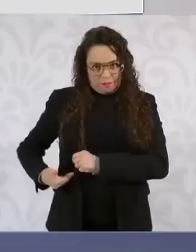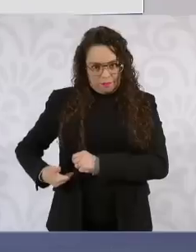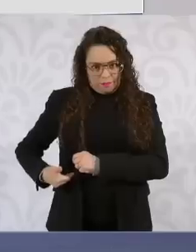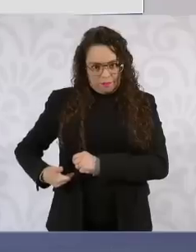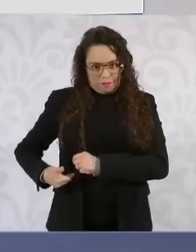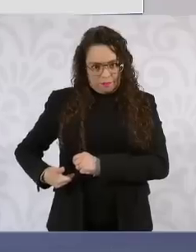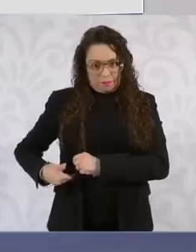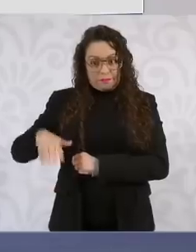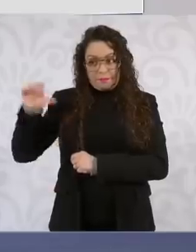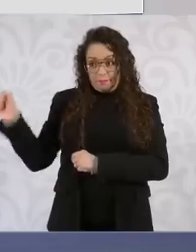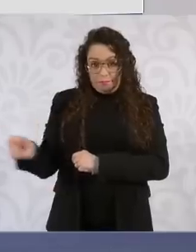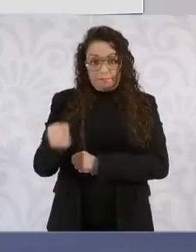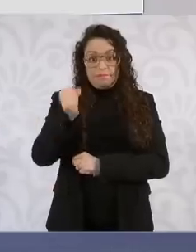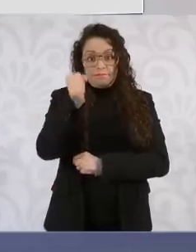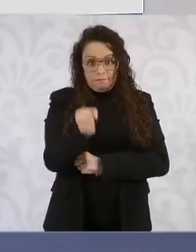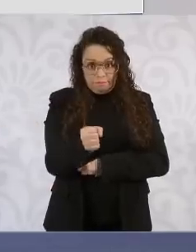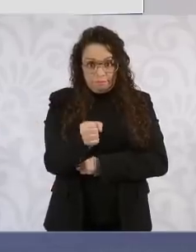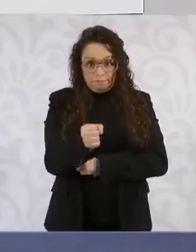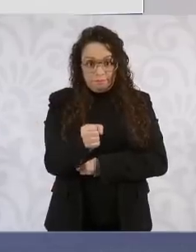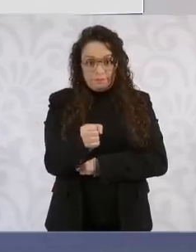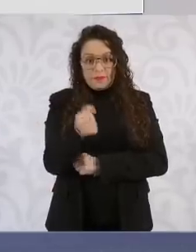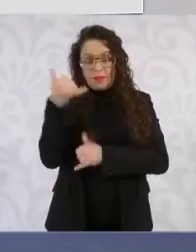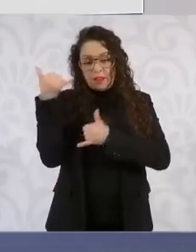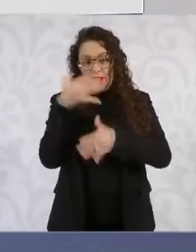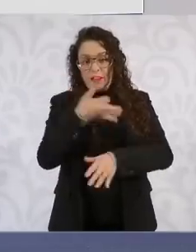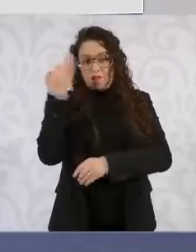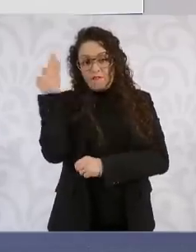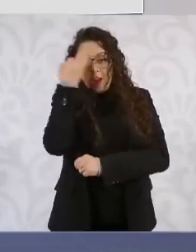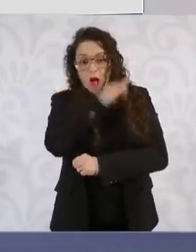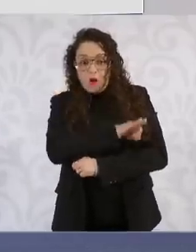a la presidencia a través de un fraude electoral y que para